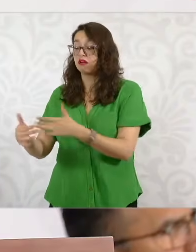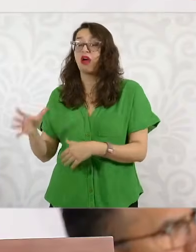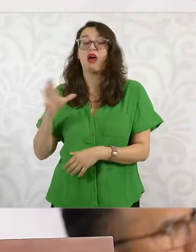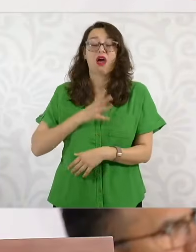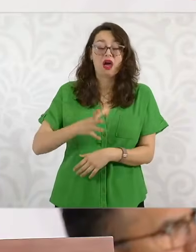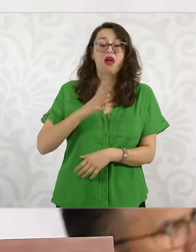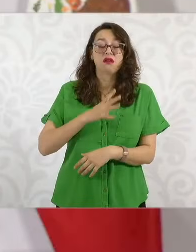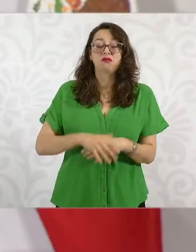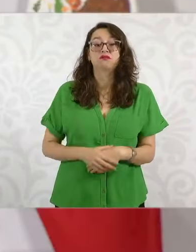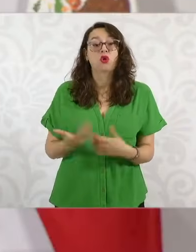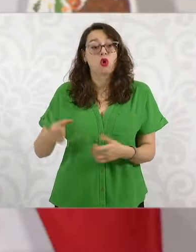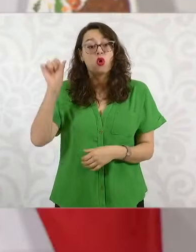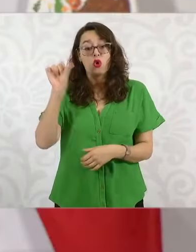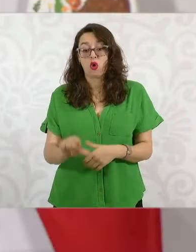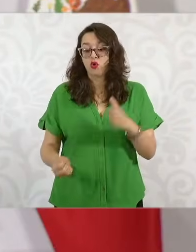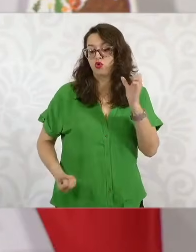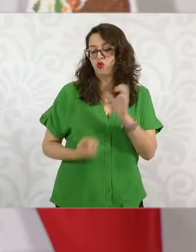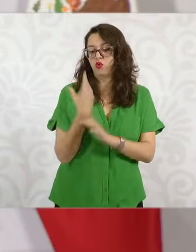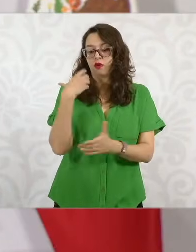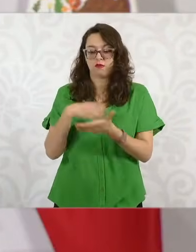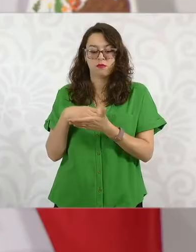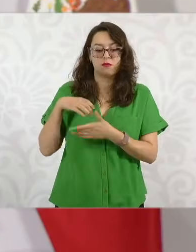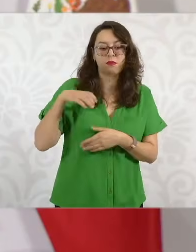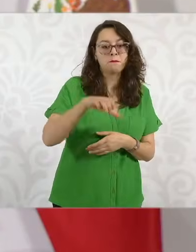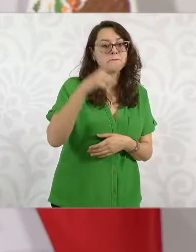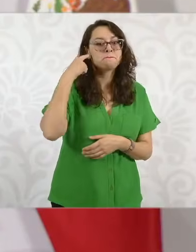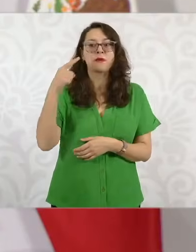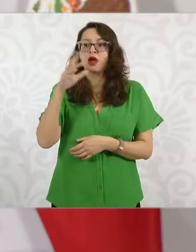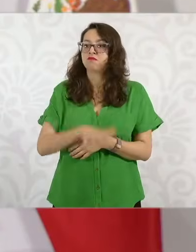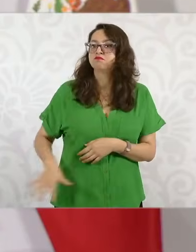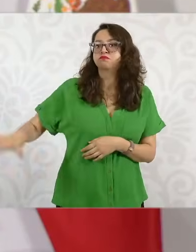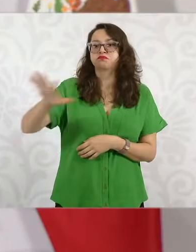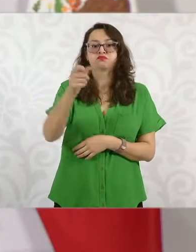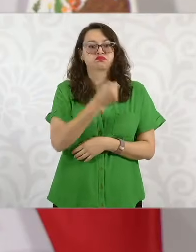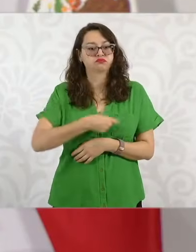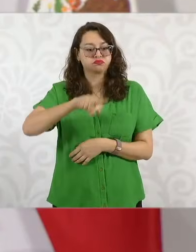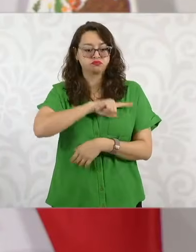productiva que fortalece la soberanía sanitaria y la autosuficiencia farmacéutica de México.